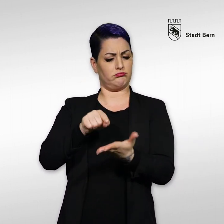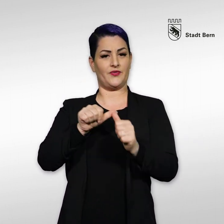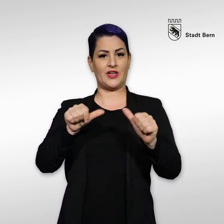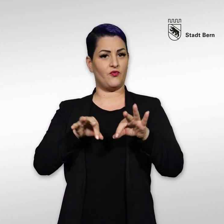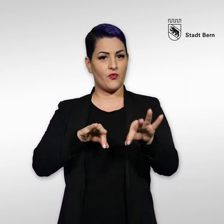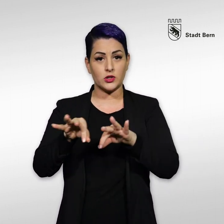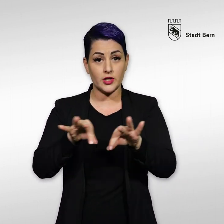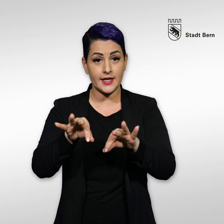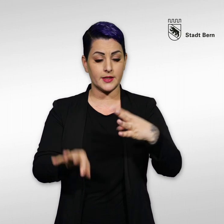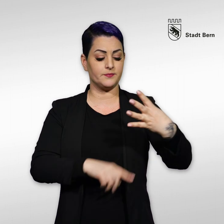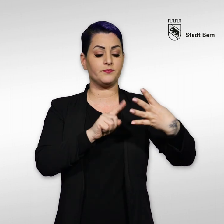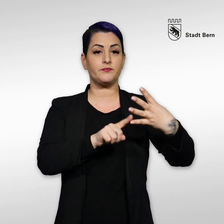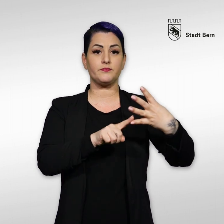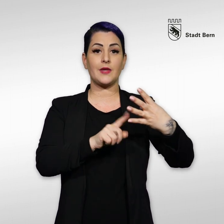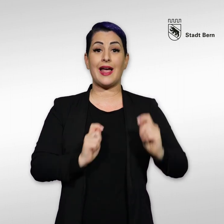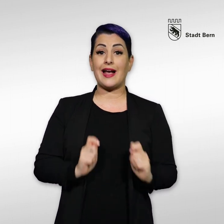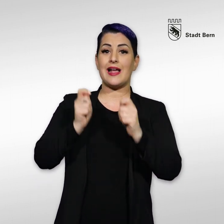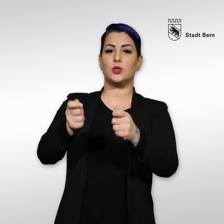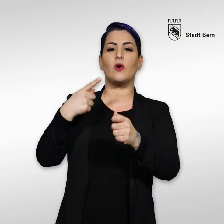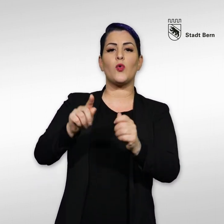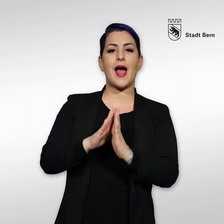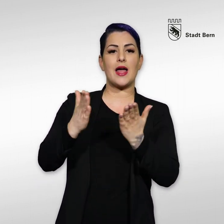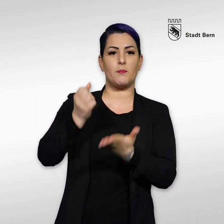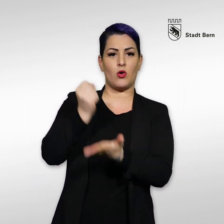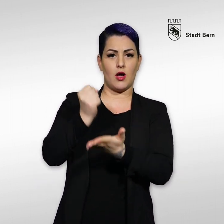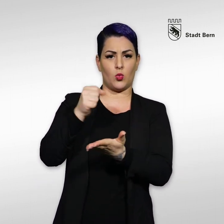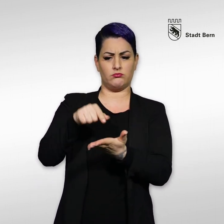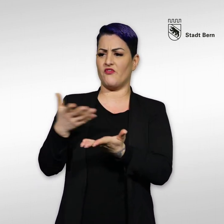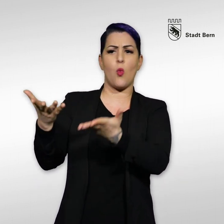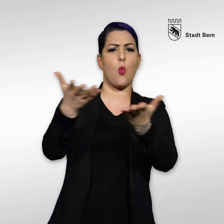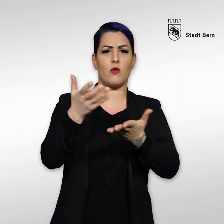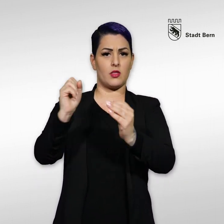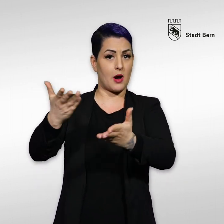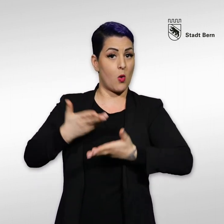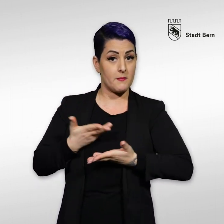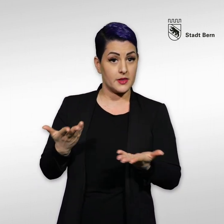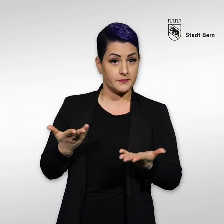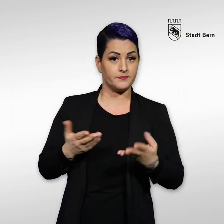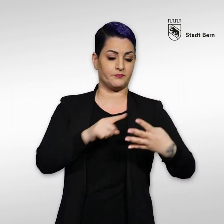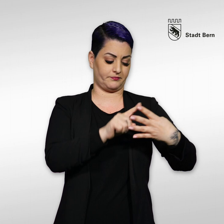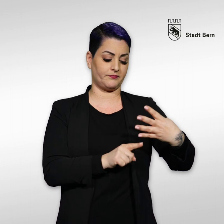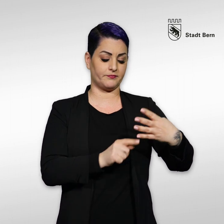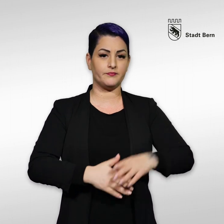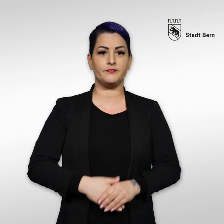Wie funktioniert die Einbürgerung? Und: Wo bekommt man das Gesuch zur Einbürgerung?